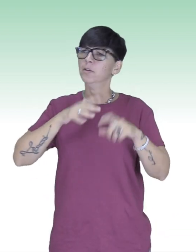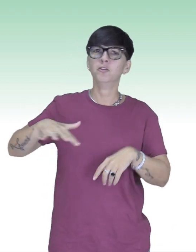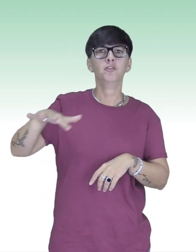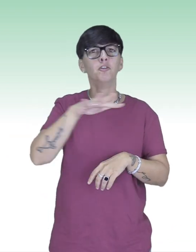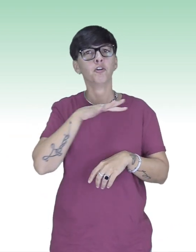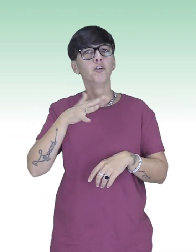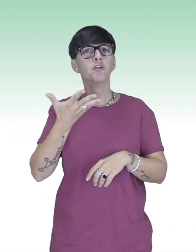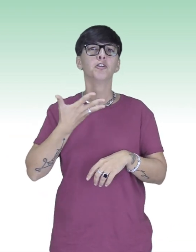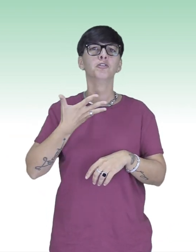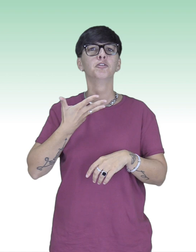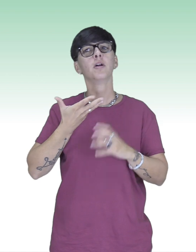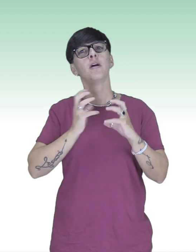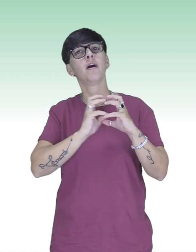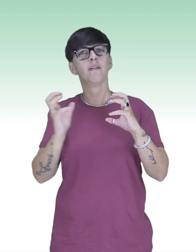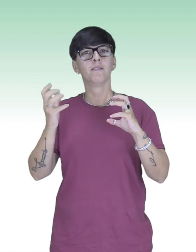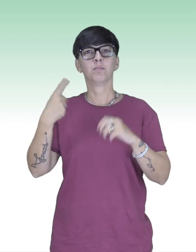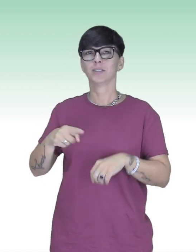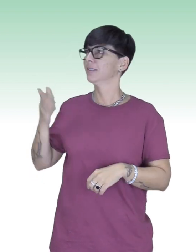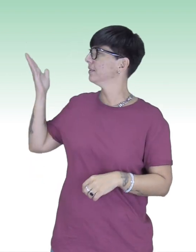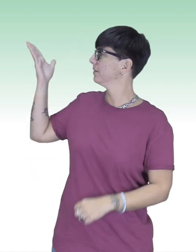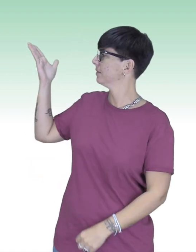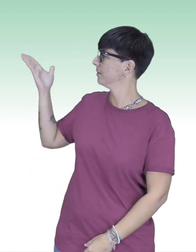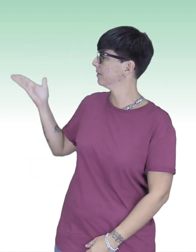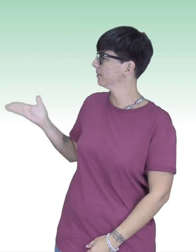Da chi è formata questa comunità?